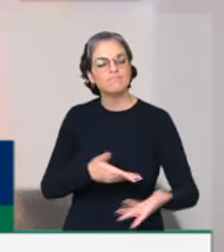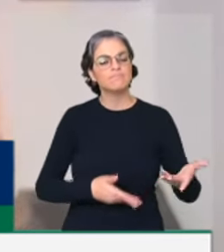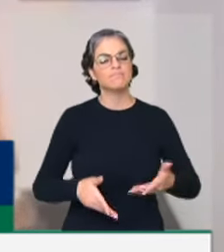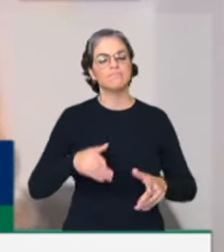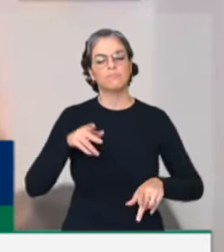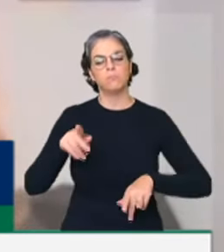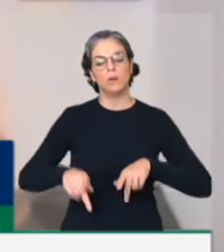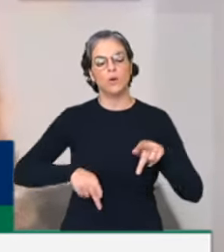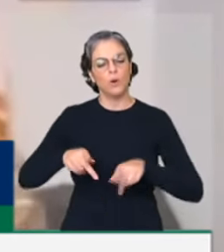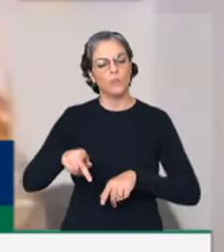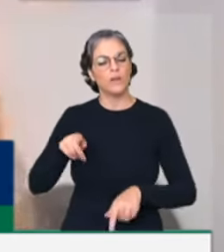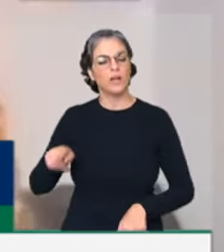ROSTO. AROLDO ERA UM SORRISO, AROLDO É UM HOMEM DE BEM COM